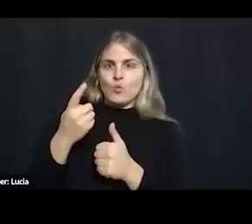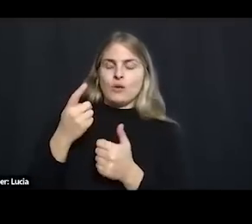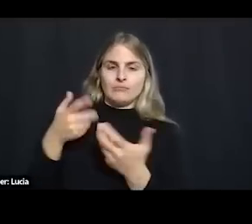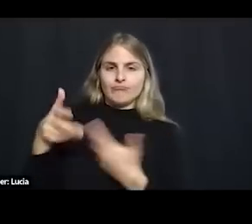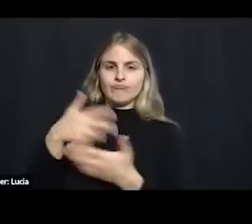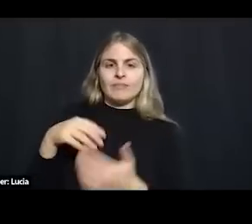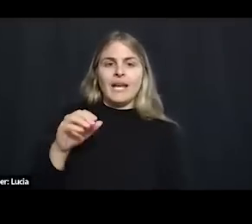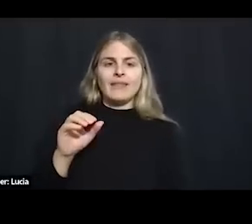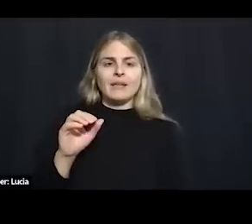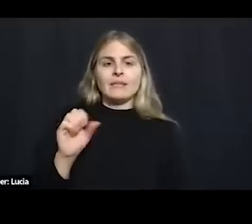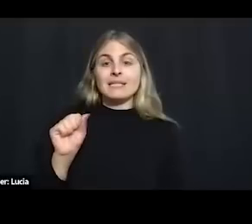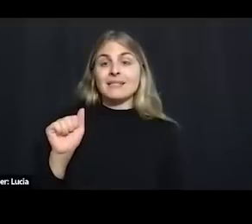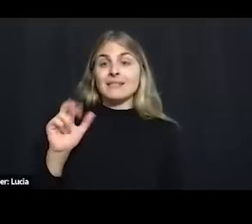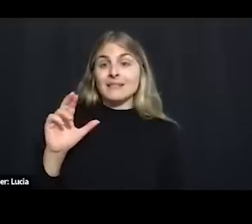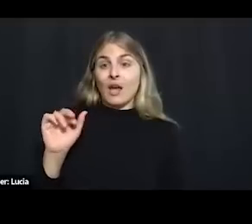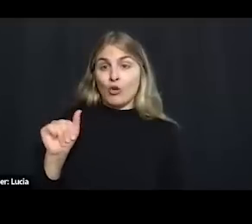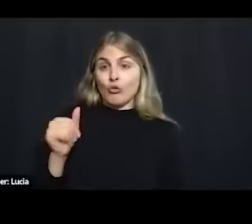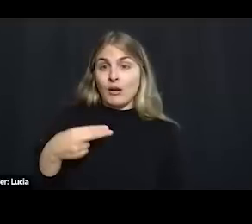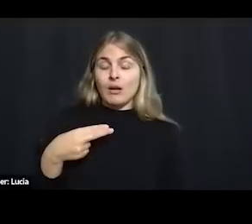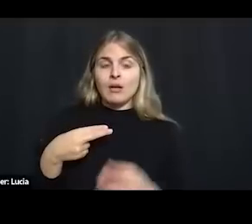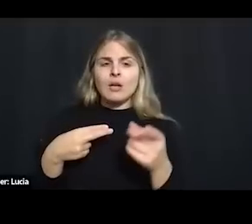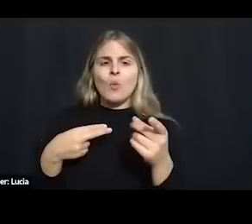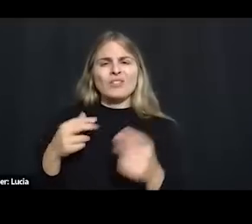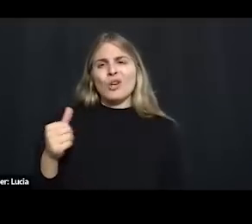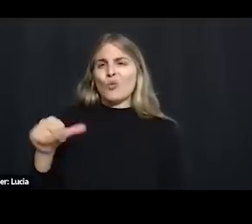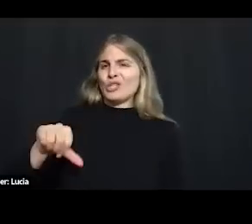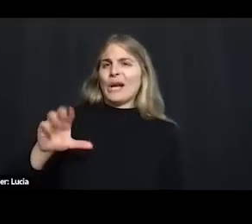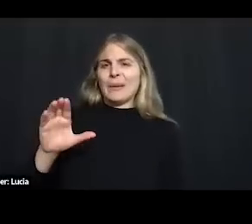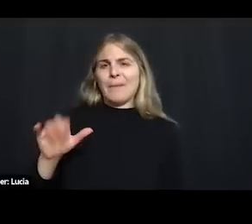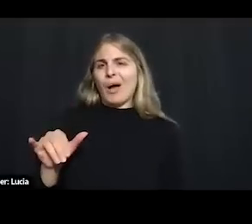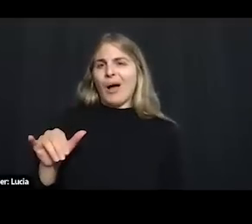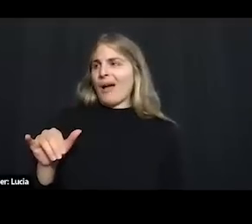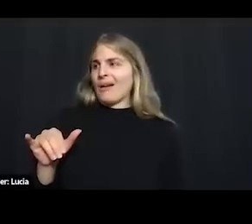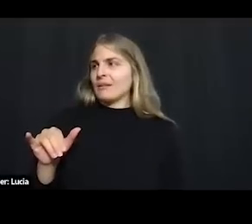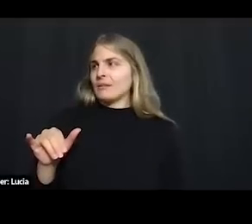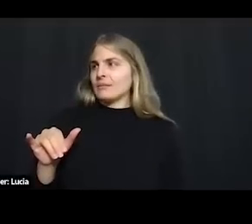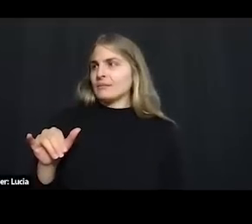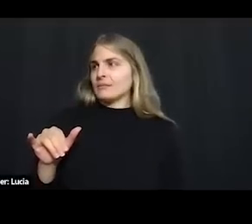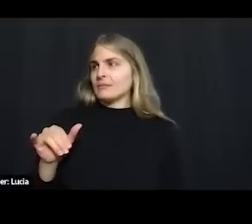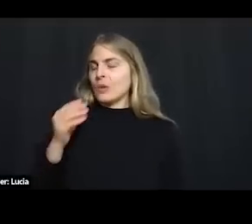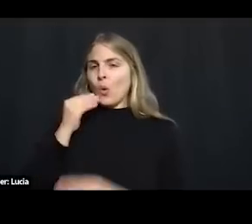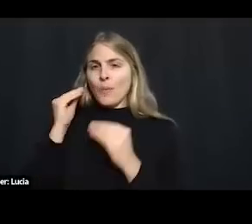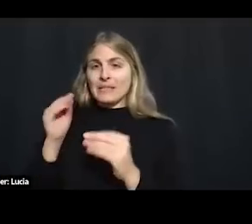que fue rechazada por otras personas sin hogar y se le pidió que dejara su iglesia local, que es la iglesia grande de la ciudad aquí,